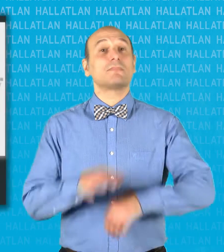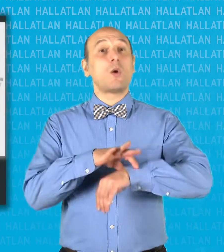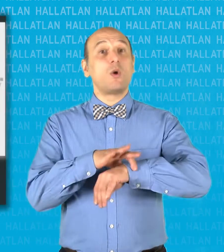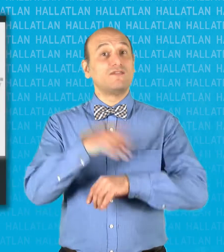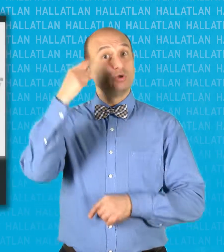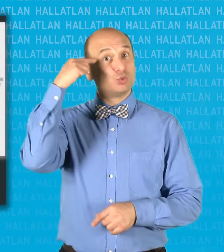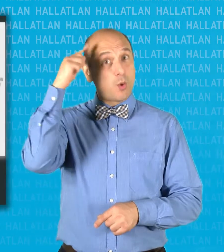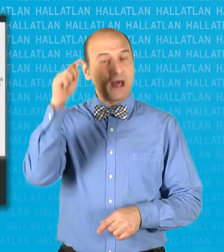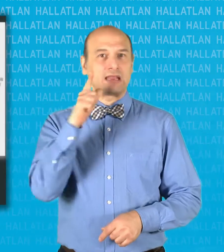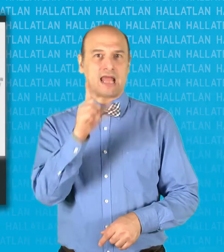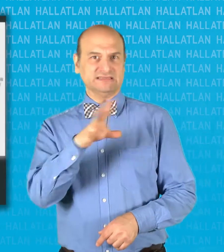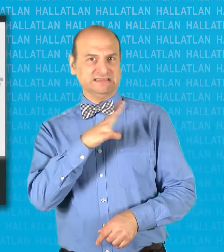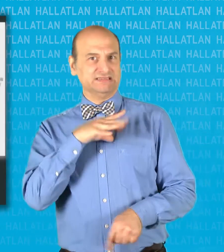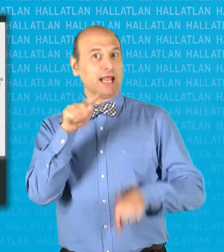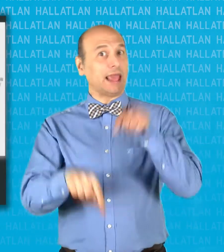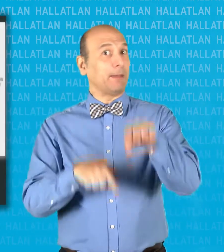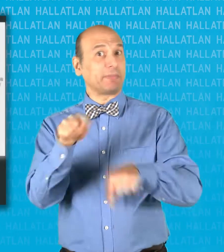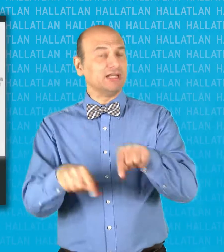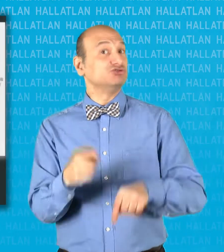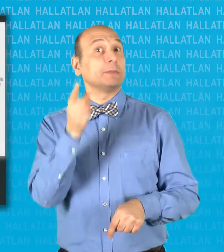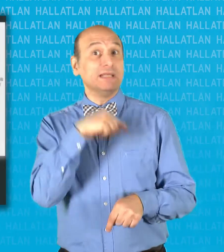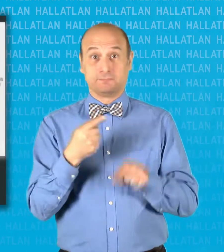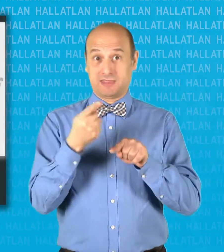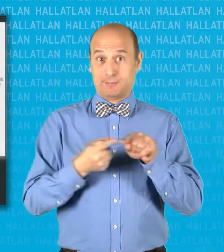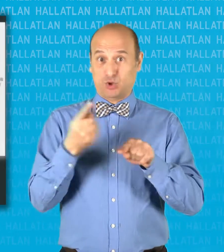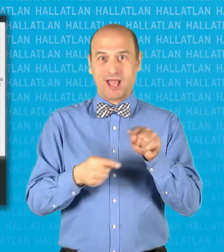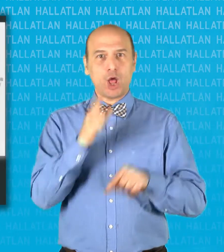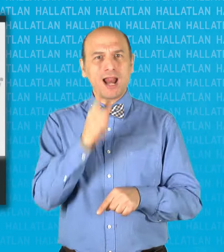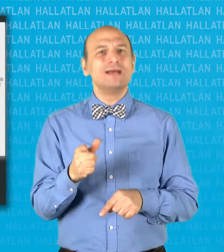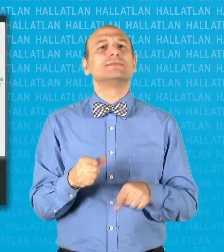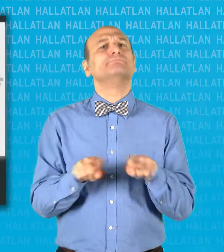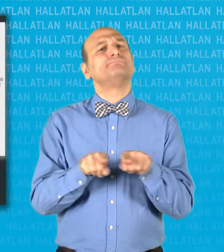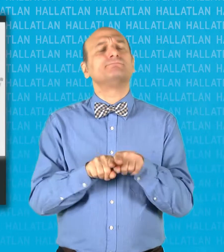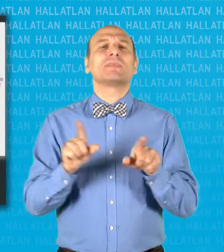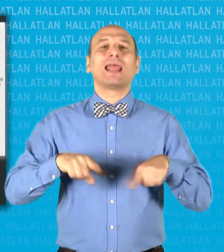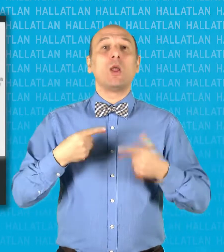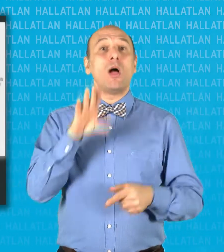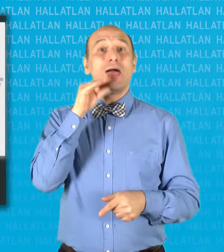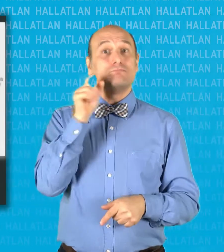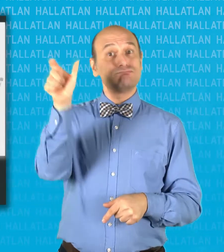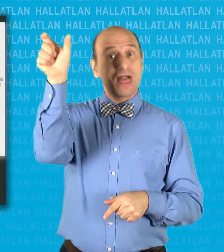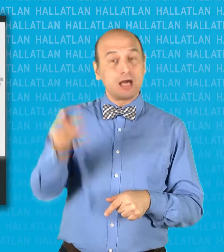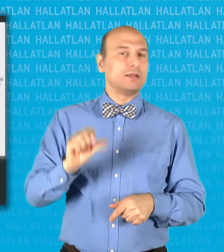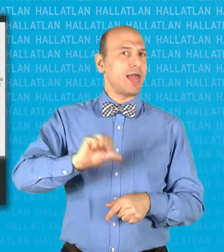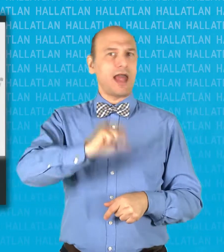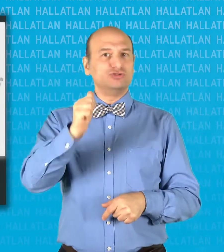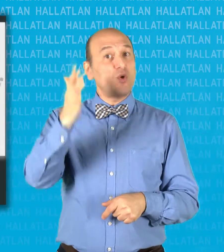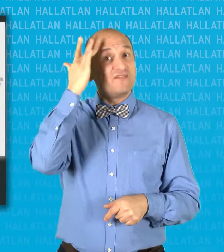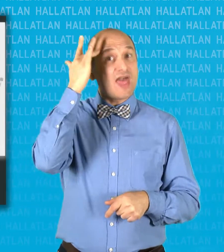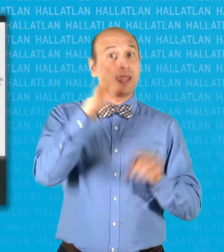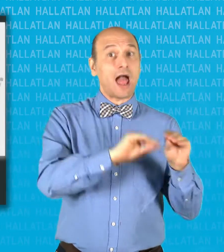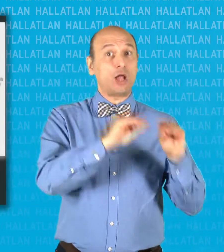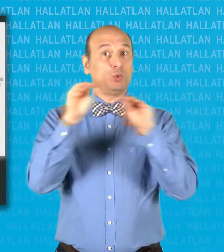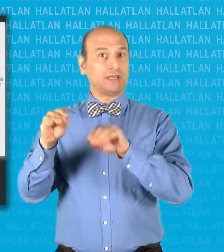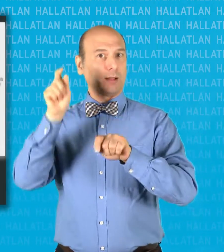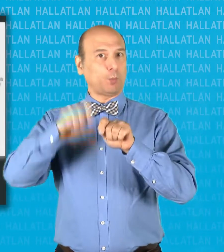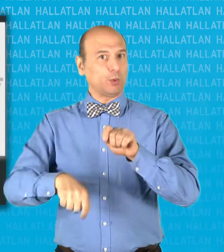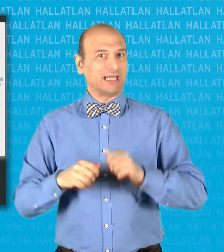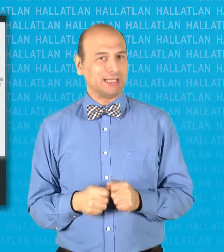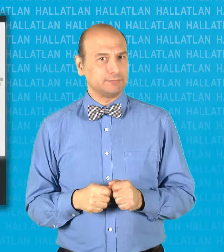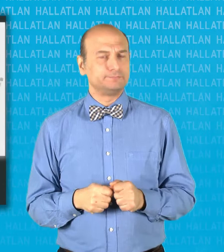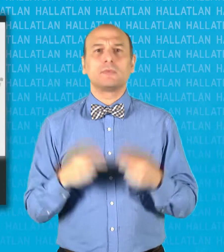Vakmerő lépésre készül az orvostudomány: hamarosan végrehajtják az első fejátültető műtétet élő emberen.